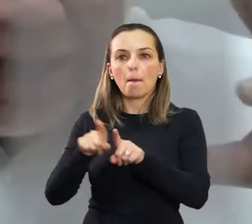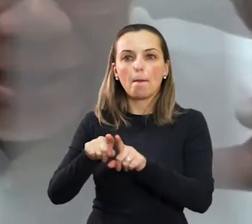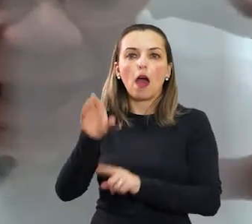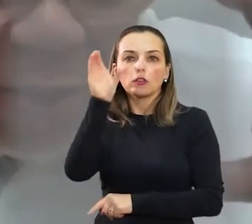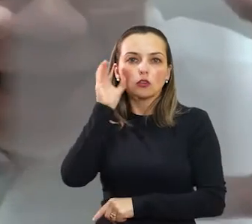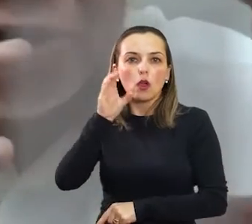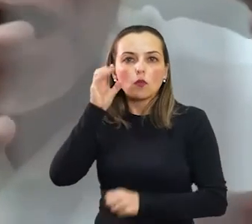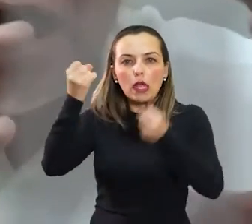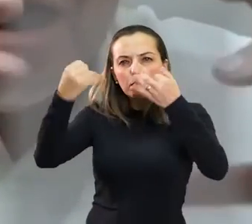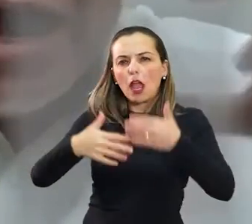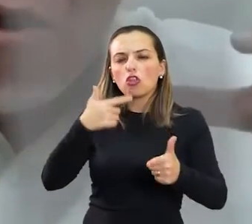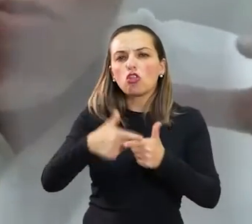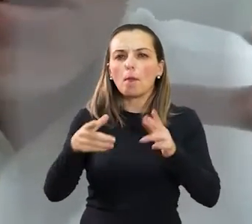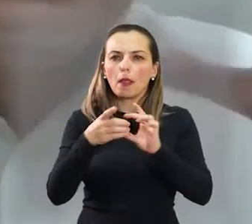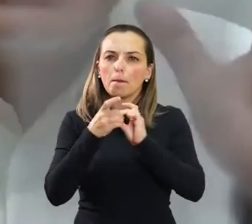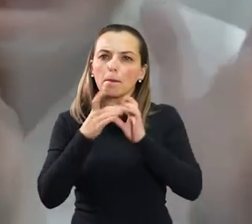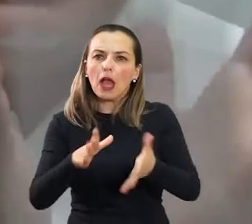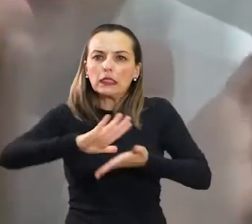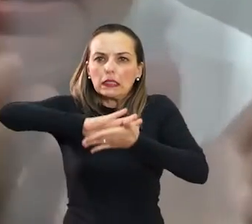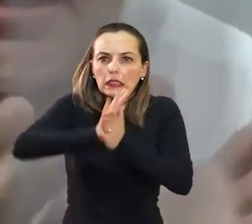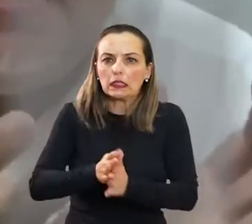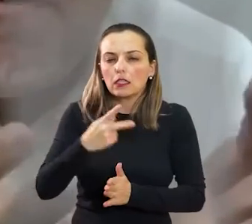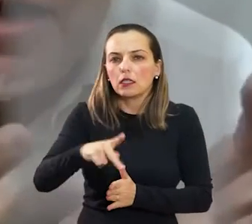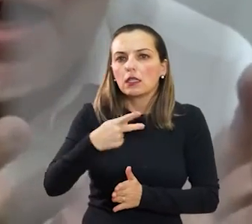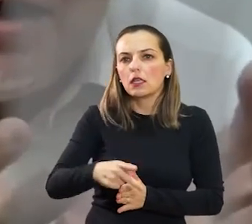agressões que se fazem à democracia neste momento no